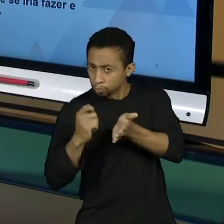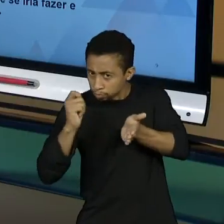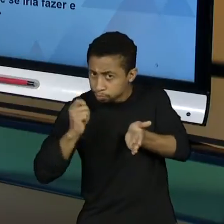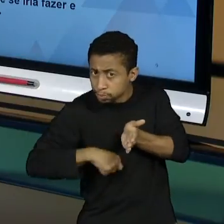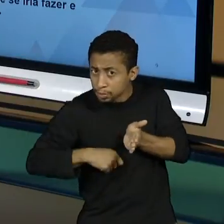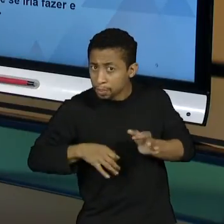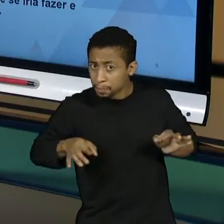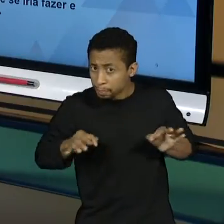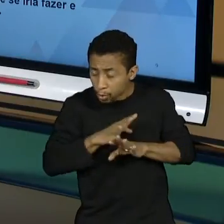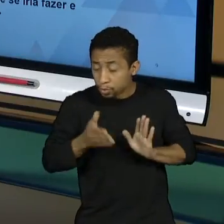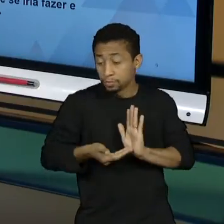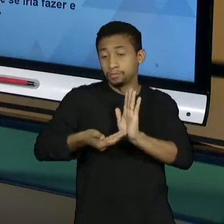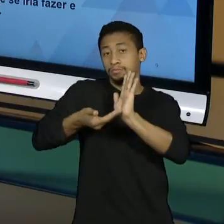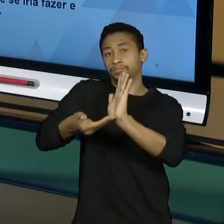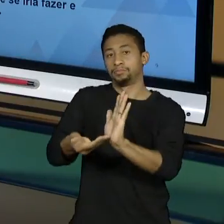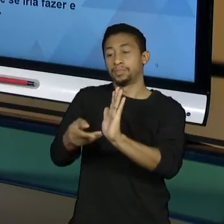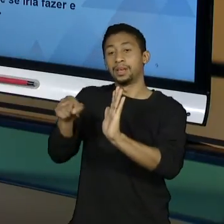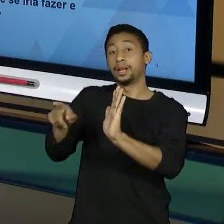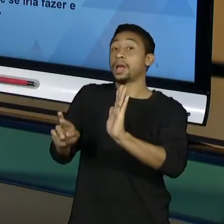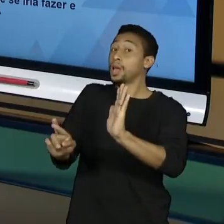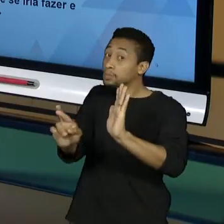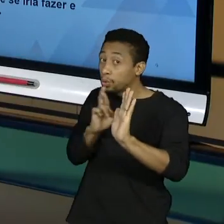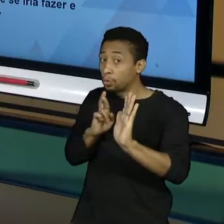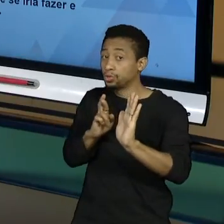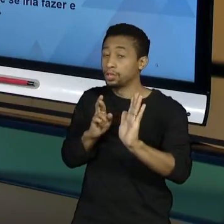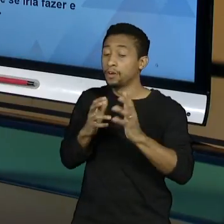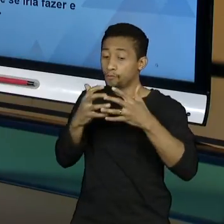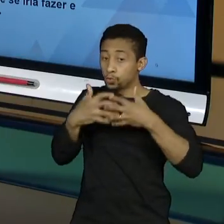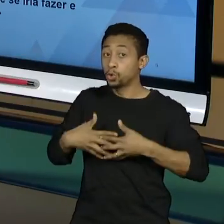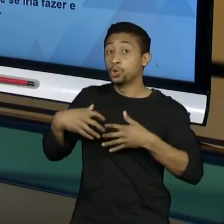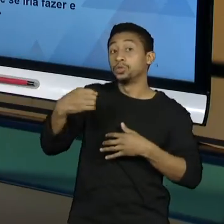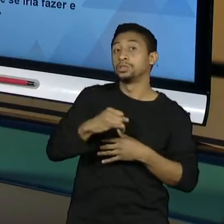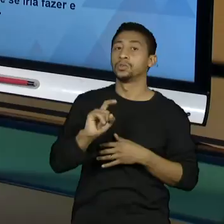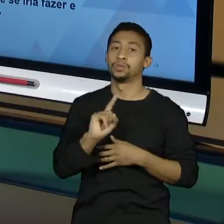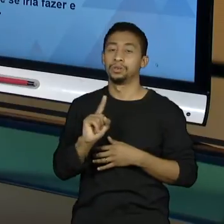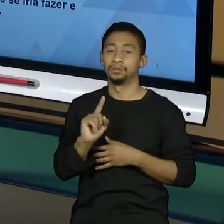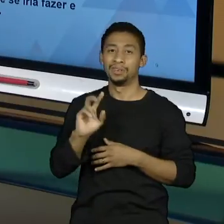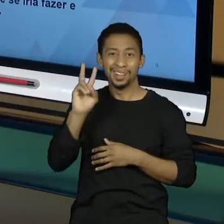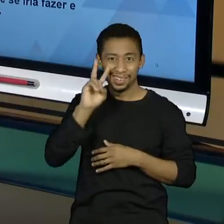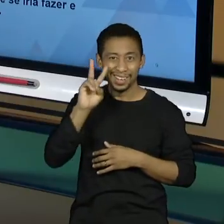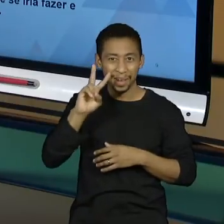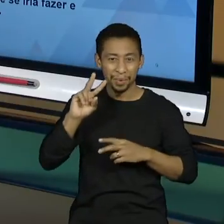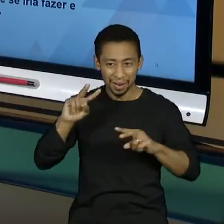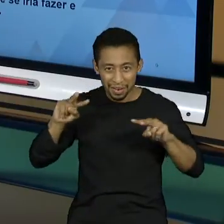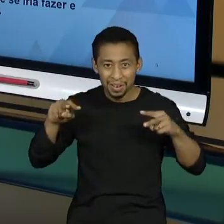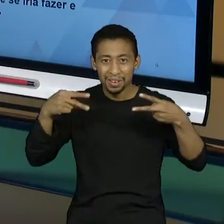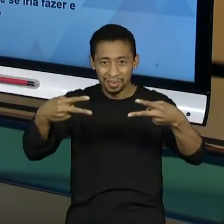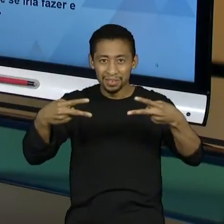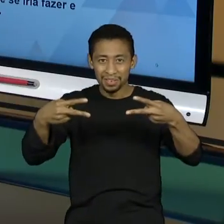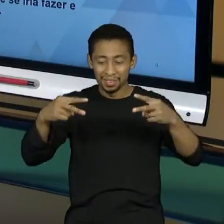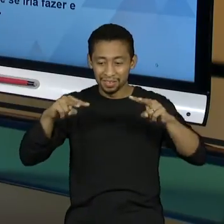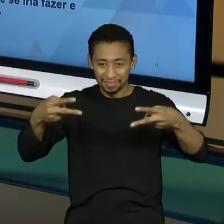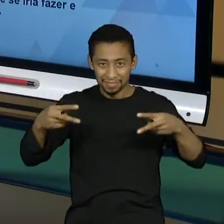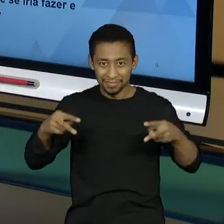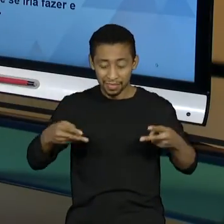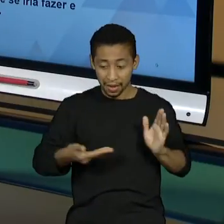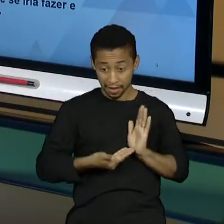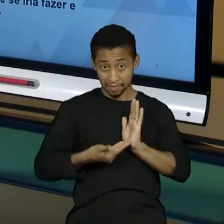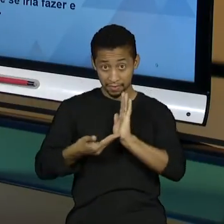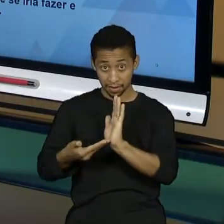FUNCIONANDO OU NÃO. LEMBRA DAQUELA HISTÓRIA TAMBÉM DE DAR O CÓDIGO-FONTE, NÃO DAR O CÓDIGO- FONTE? VOCÊ DISSE QUE NÃO VAI DAR O CÓDIGO- FONTE? PRONTO, AQUI, VOCÊ ENTREGOU O SISTEMA DO